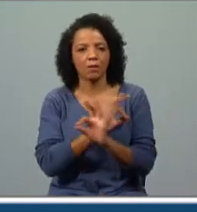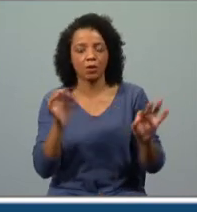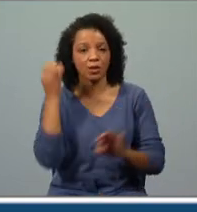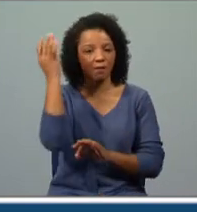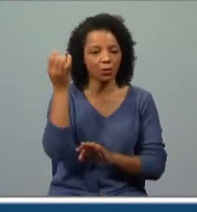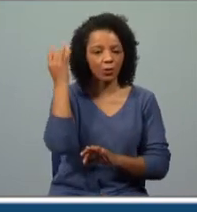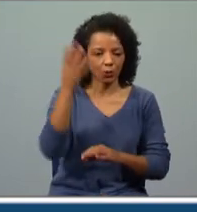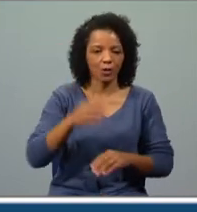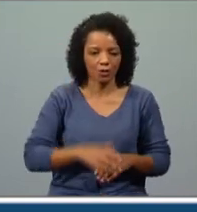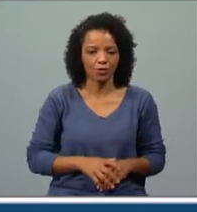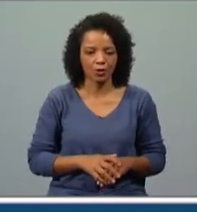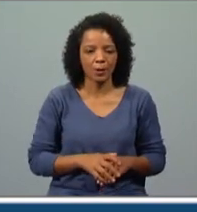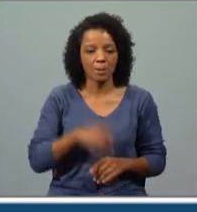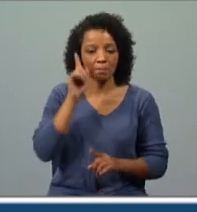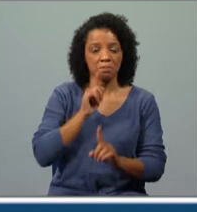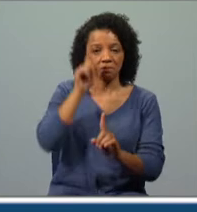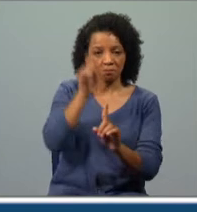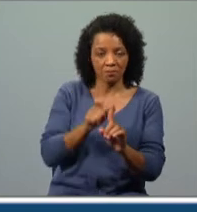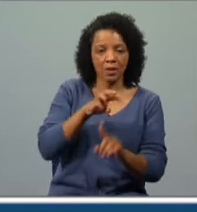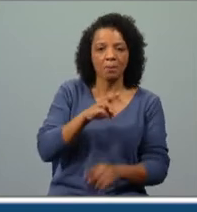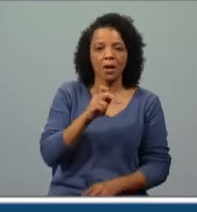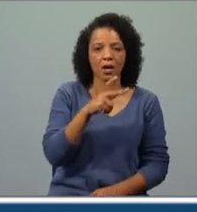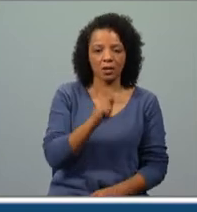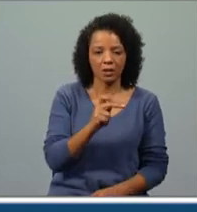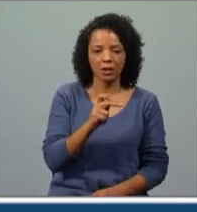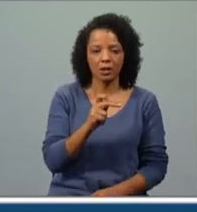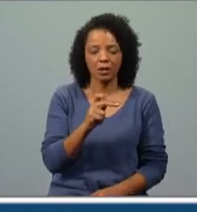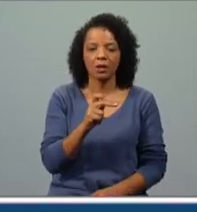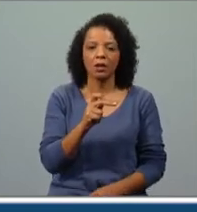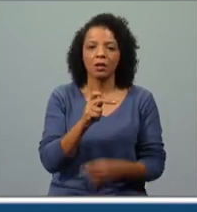aventuras é aberta não é risco de Las Aventuras de 冒險是開放的，沒有冒險之旅的風險